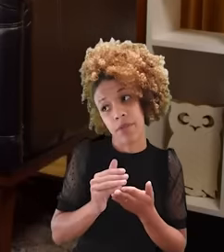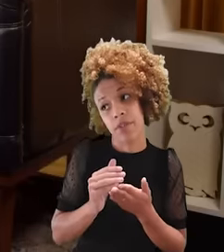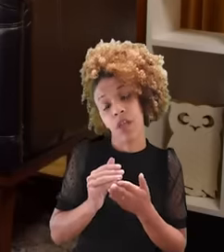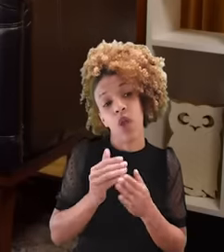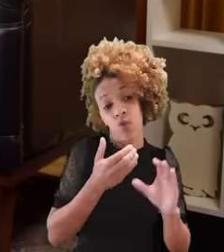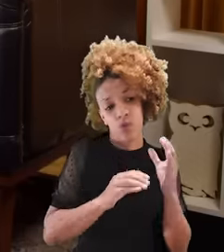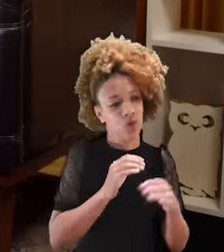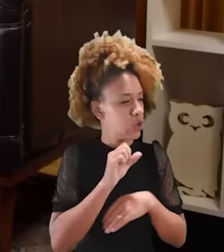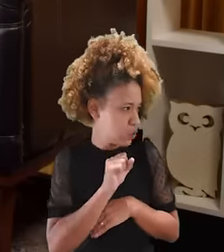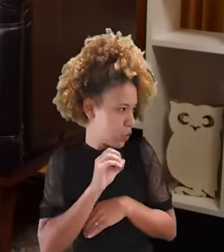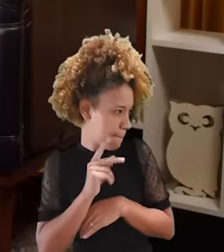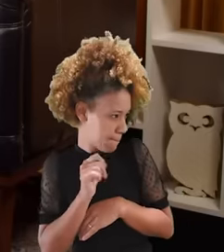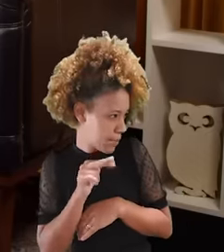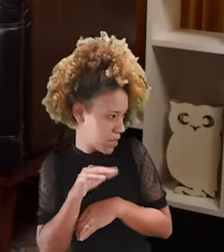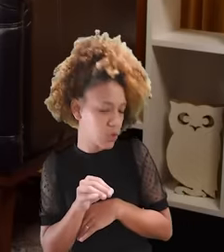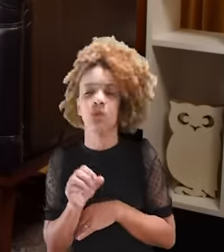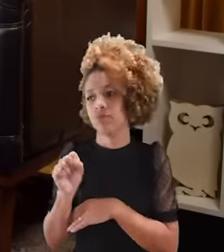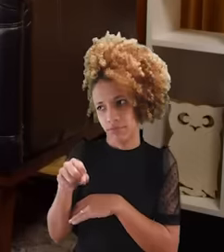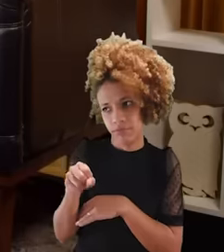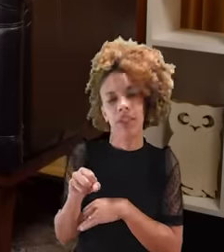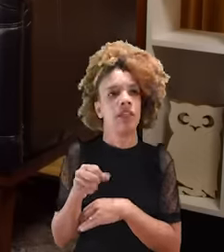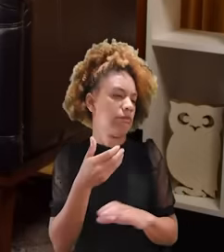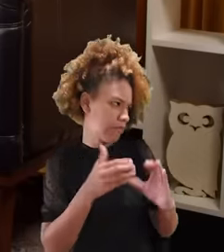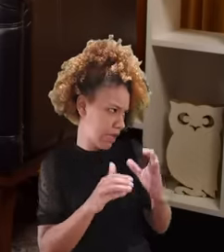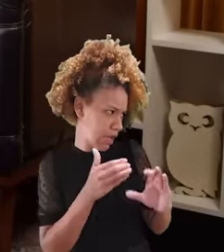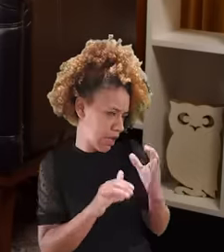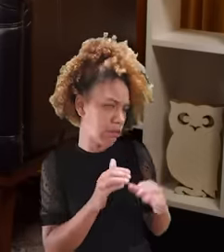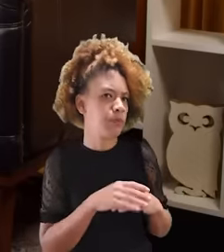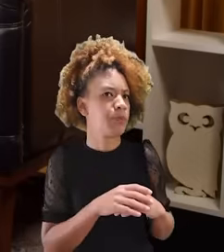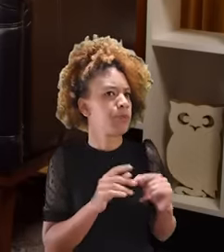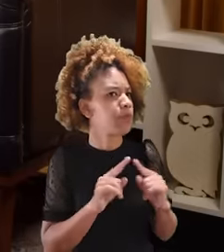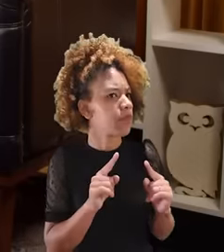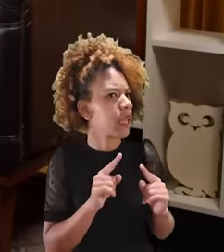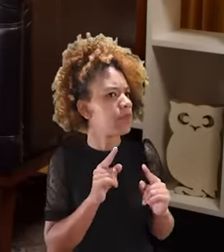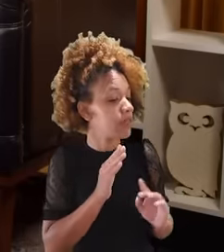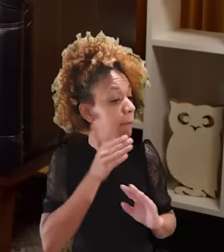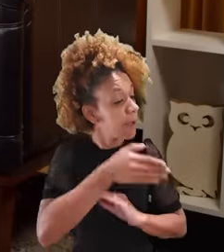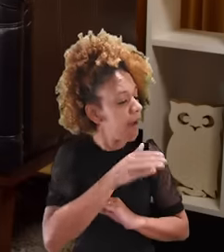você é soprando né você é soprando você canta tal eí de repente você se destaca muito nesse mercado